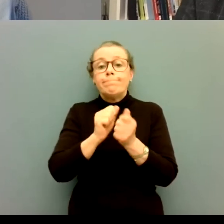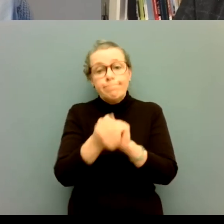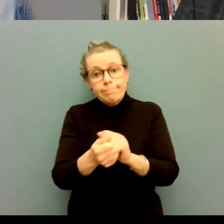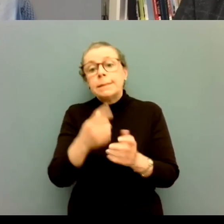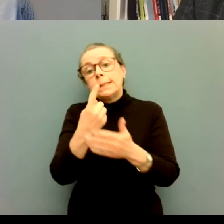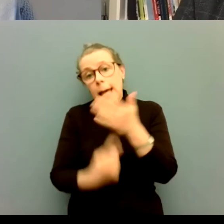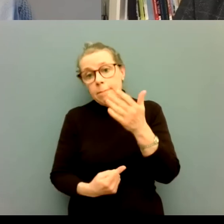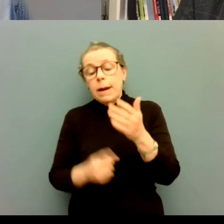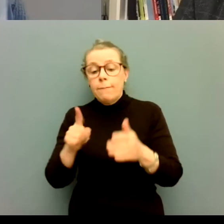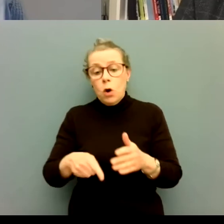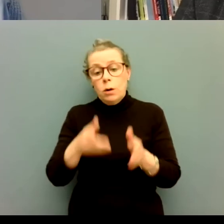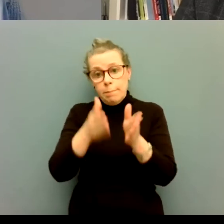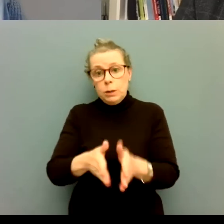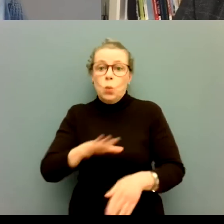med funktionsnedsättning.